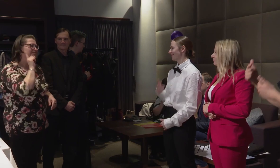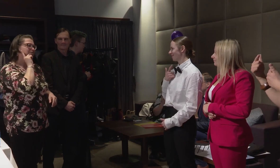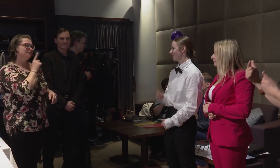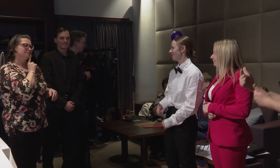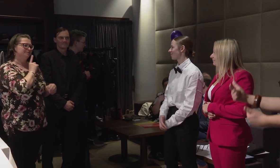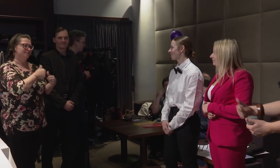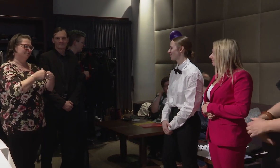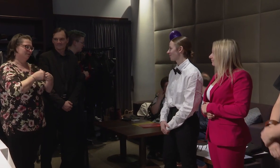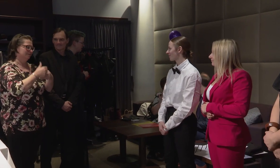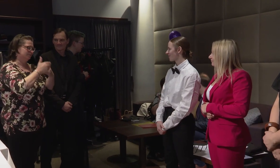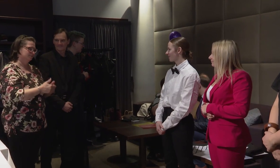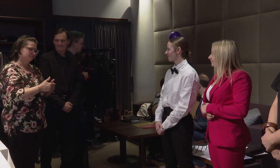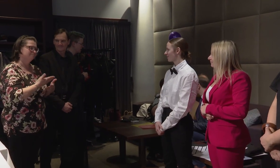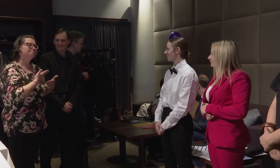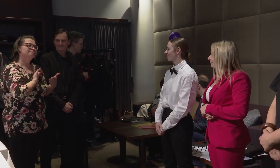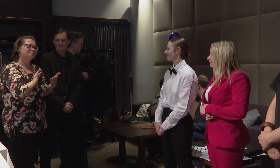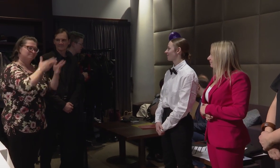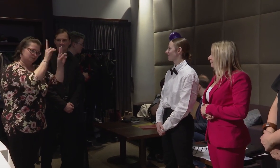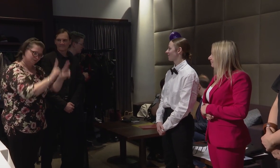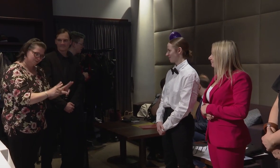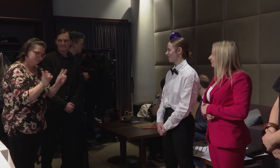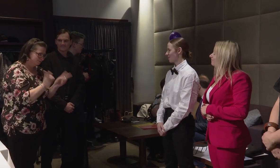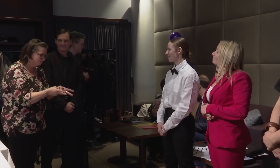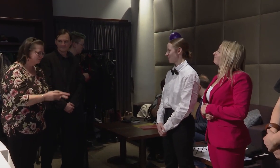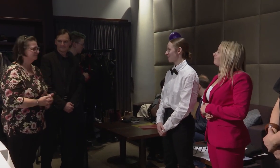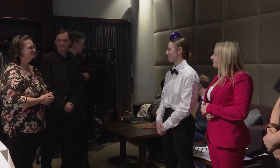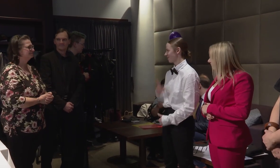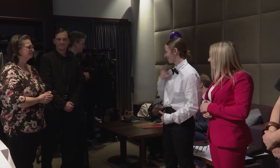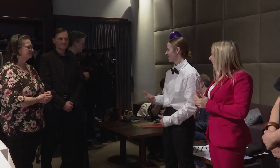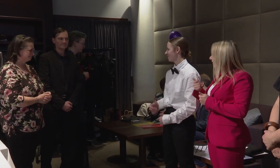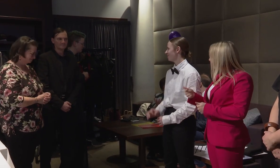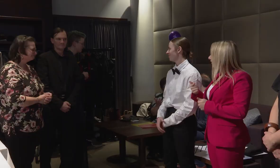Paljon onnea myös Kuurojen Liiton puolesta. Kiitos.